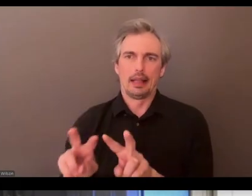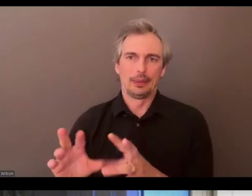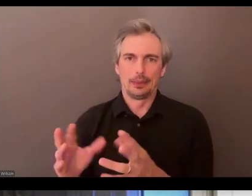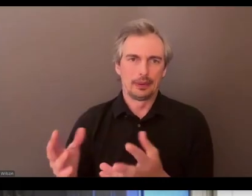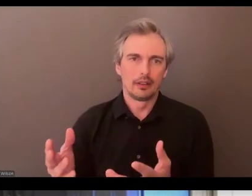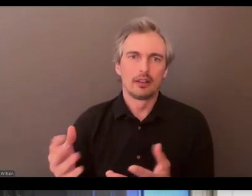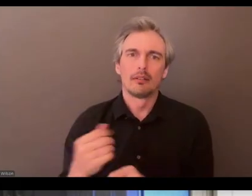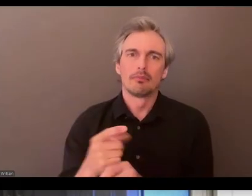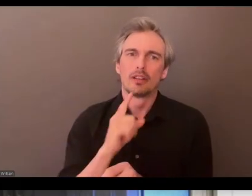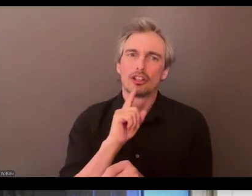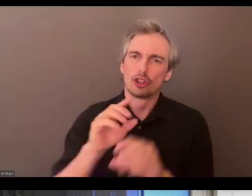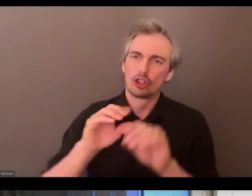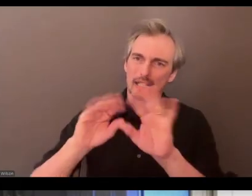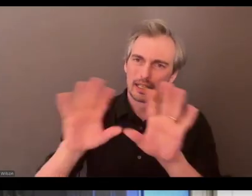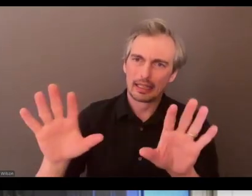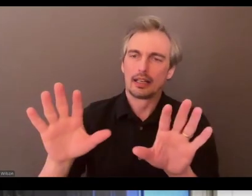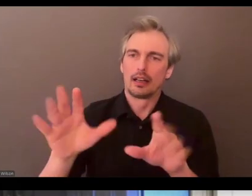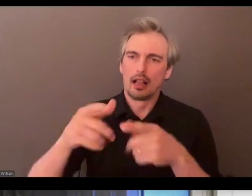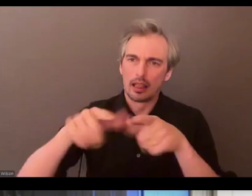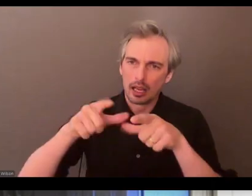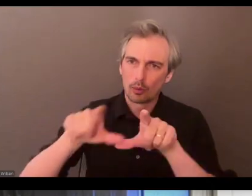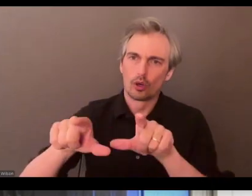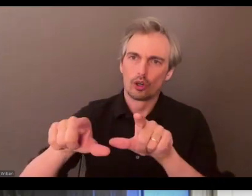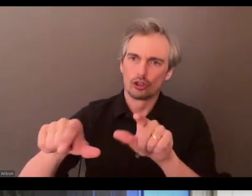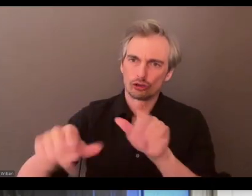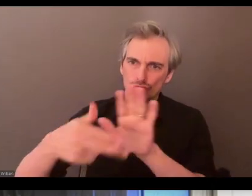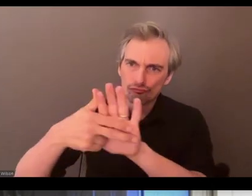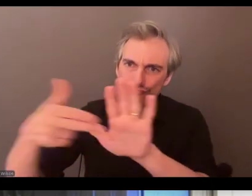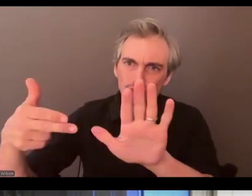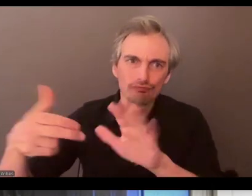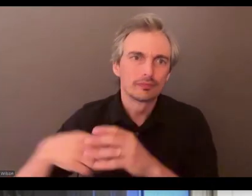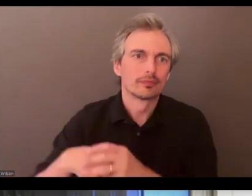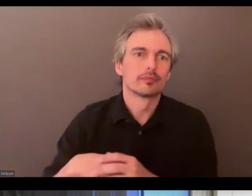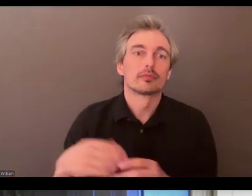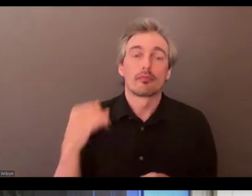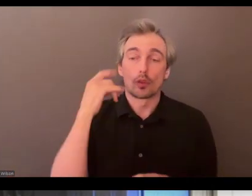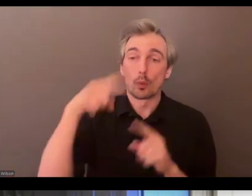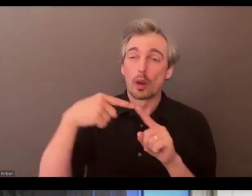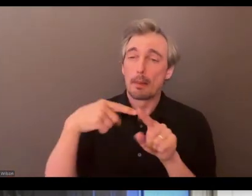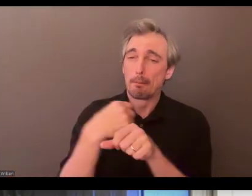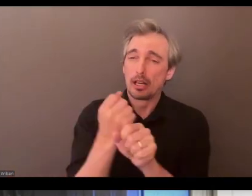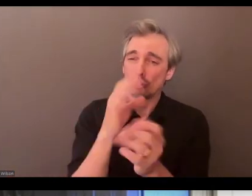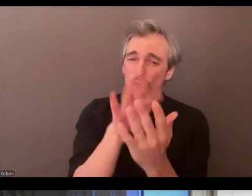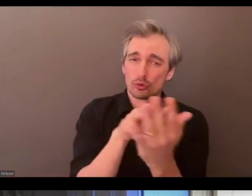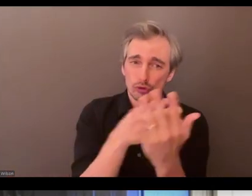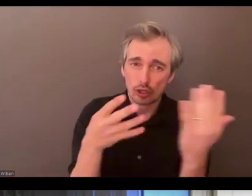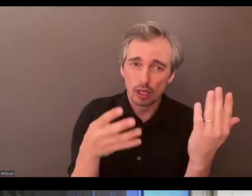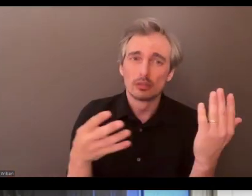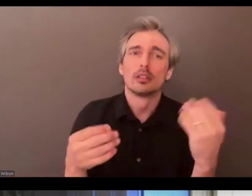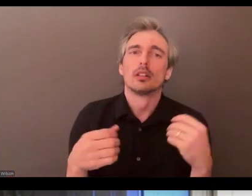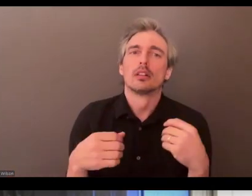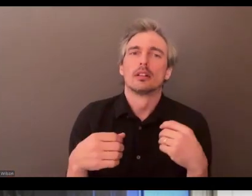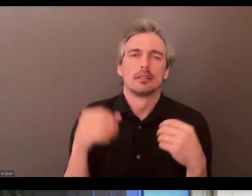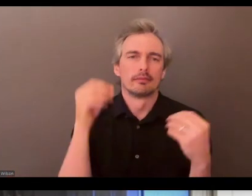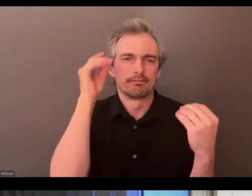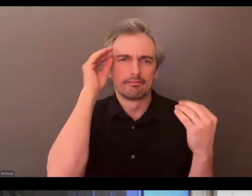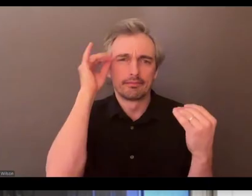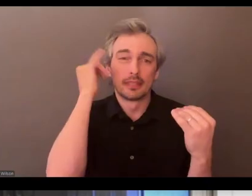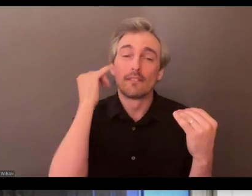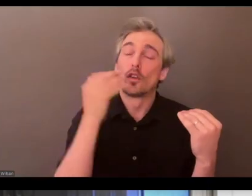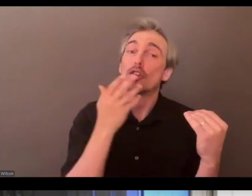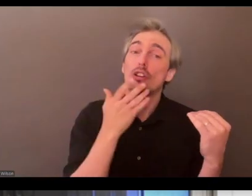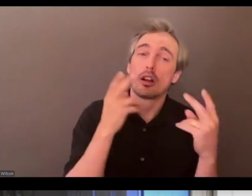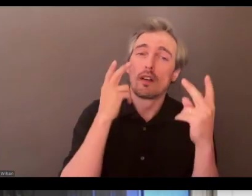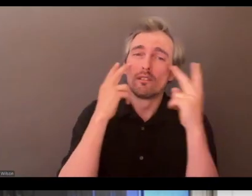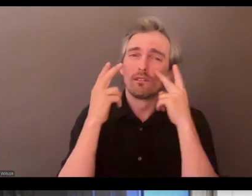チャ ートを作成する際には、色や視覚的な手がかりが完全に消 えた場合でもデ ータが理解できるかどうかを考慮してください。